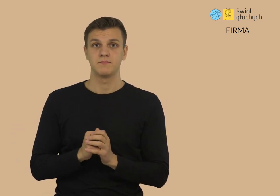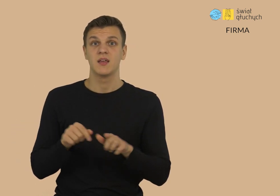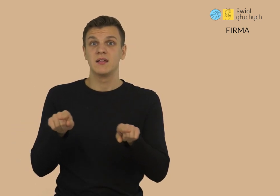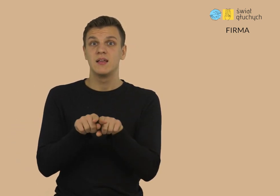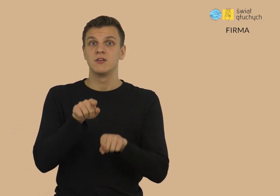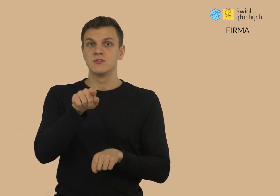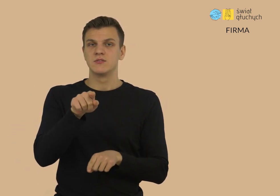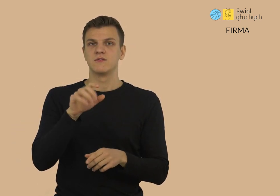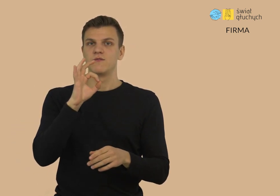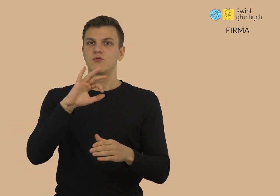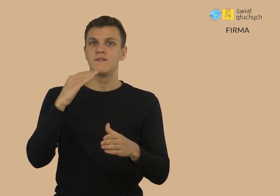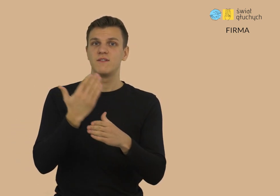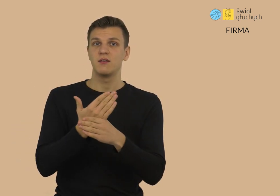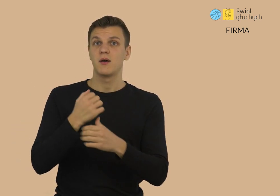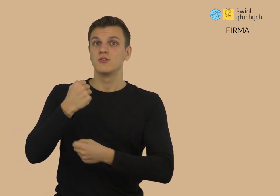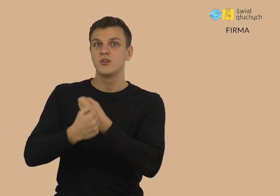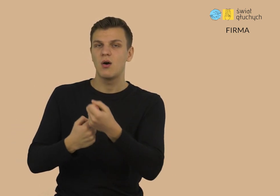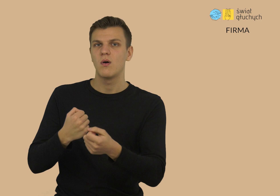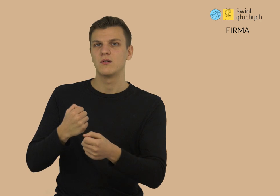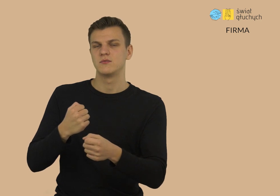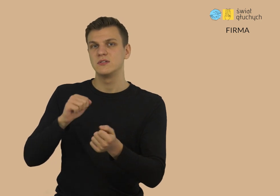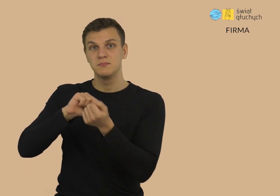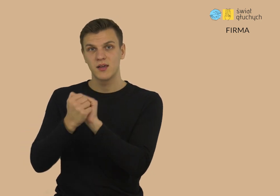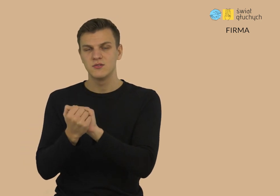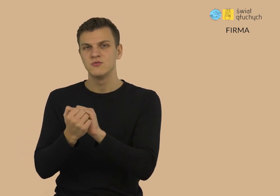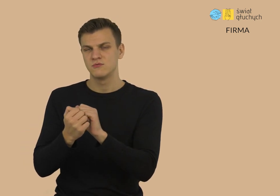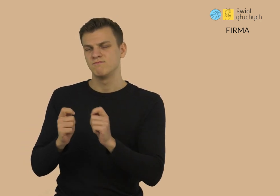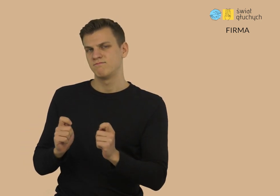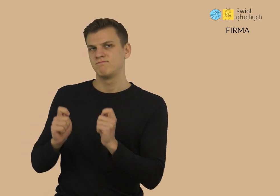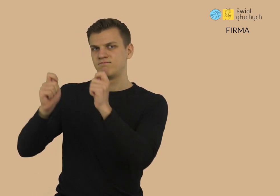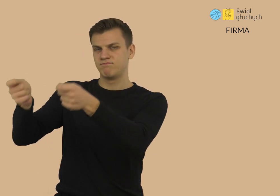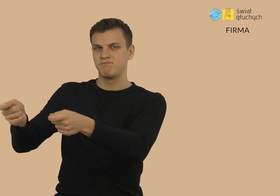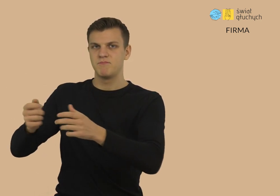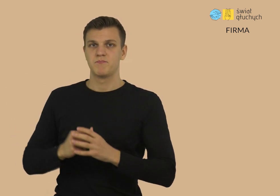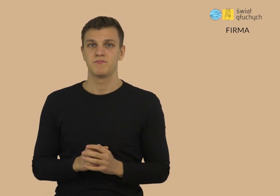Wniosek możesz też złożyć w przypadku przebranżowienia działalności.